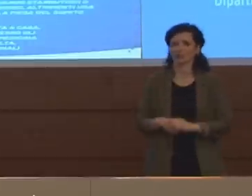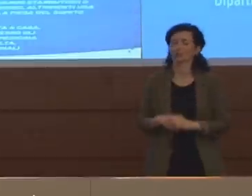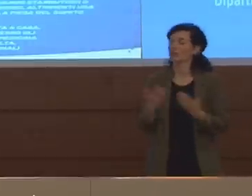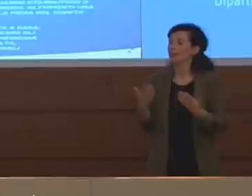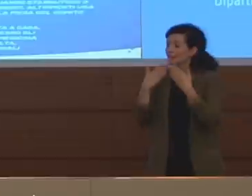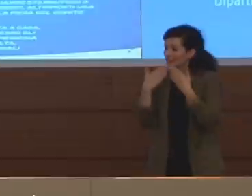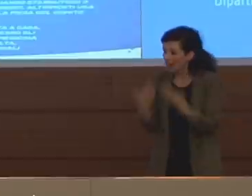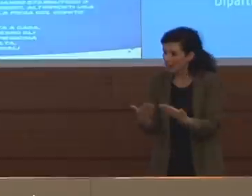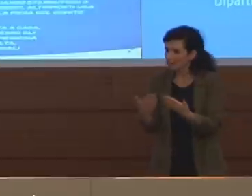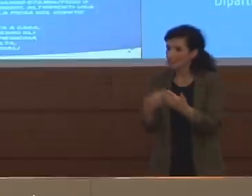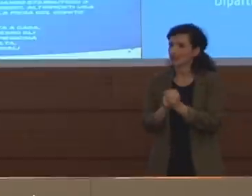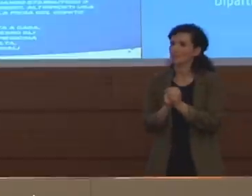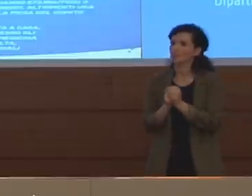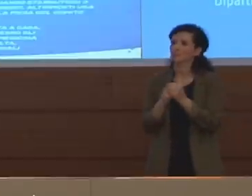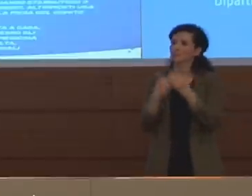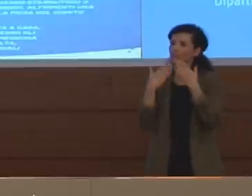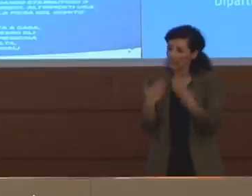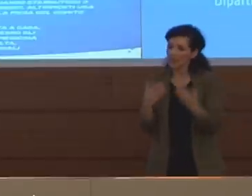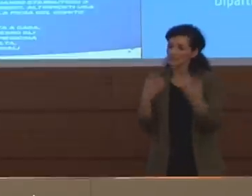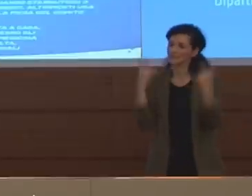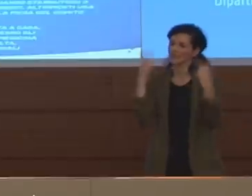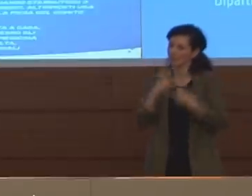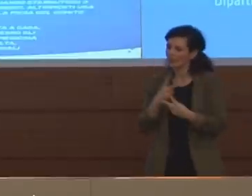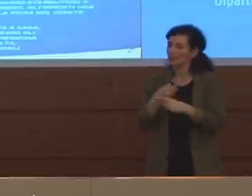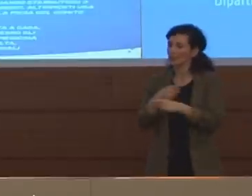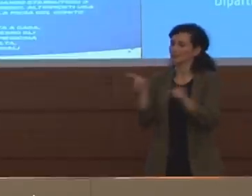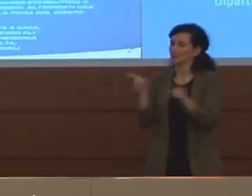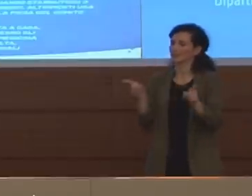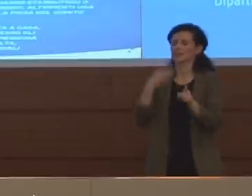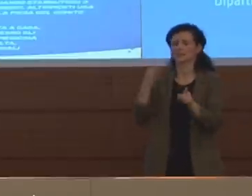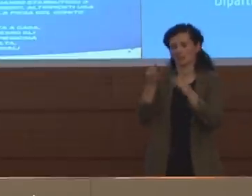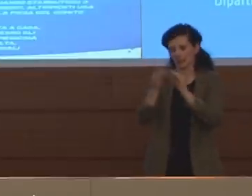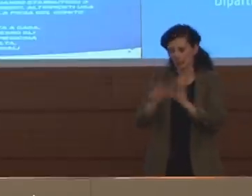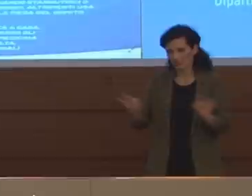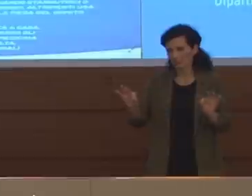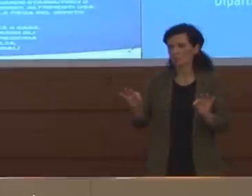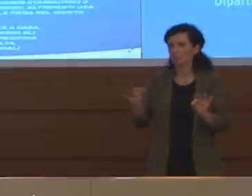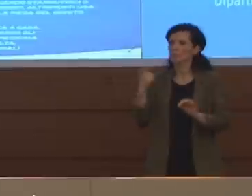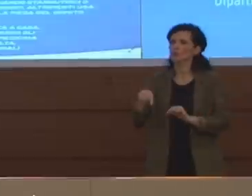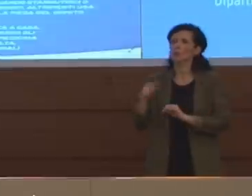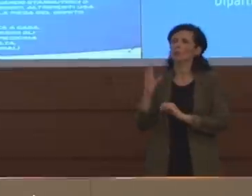Comunque grazie, veramente, per la vostra disponibilità che è stato un esempio di democrazia